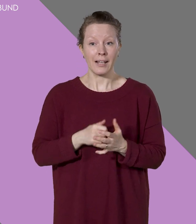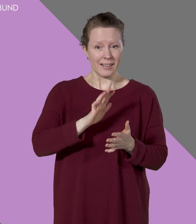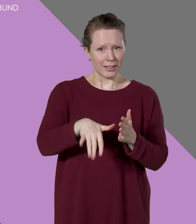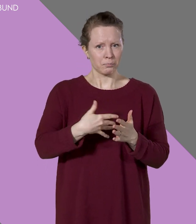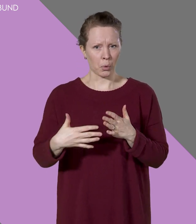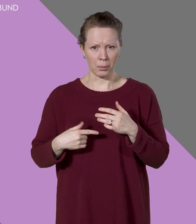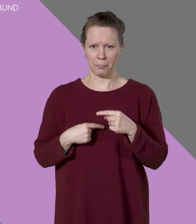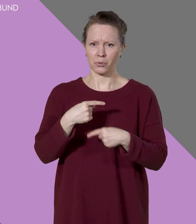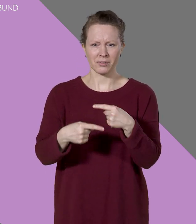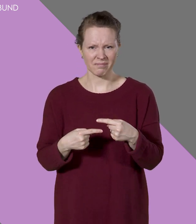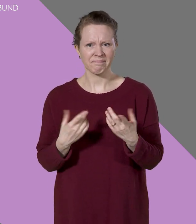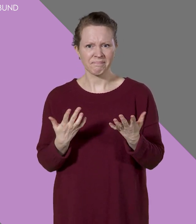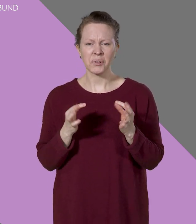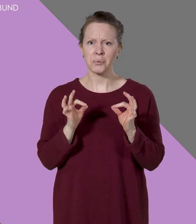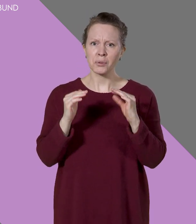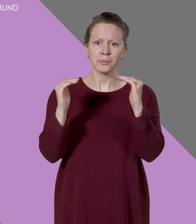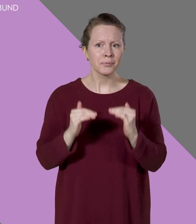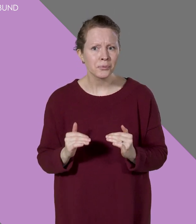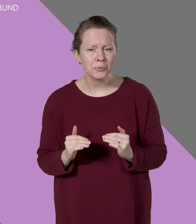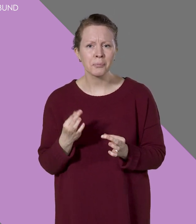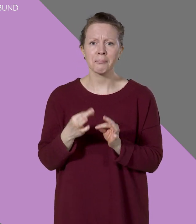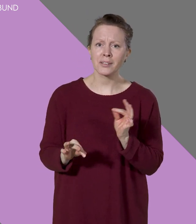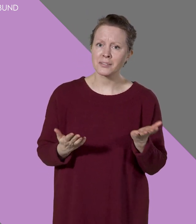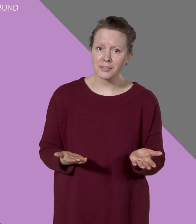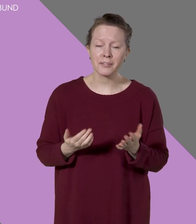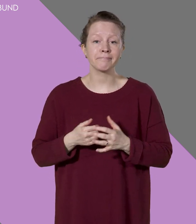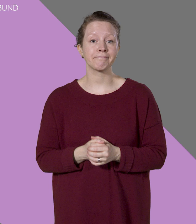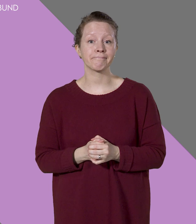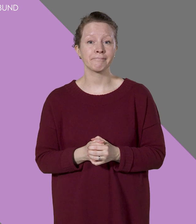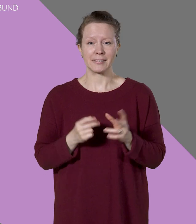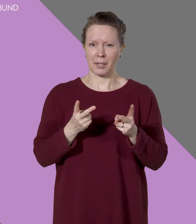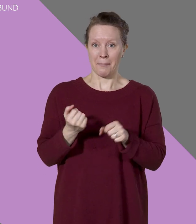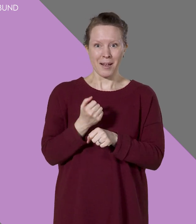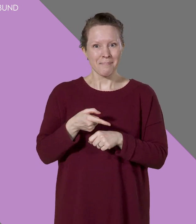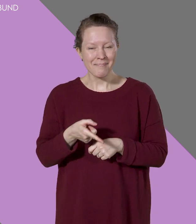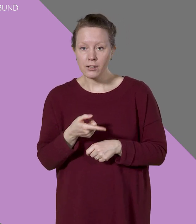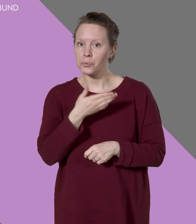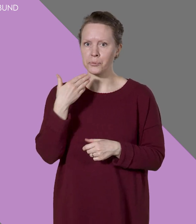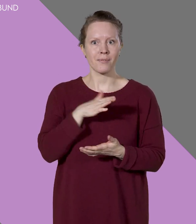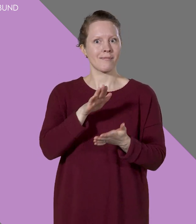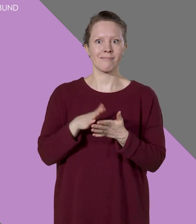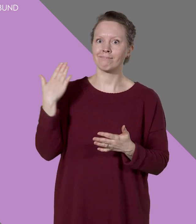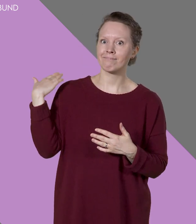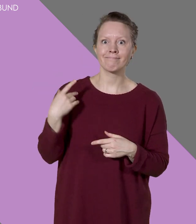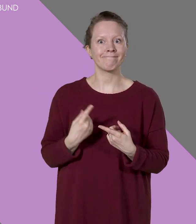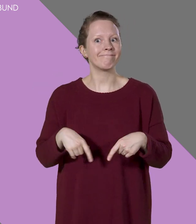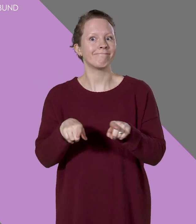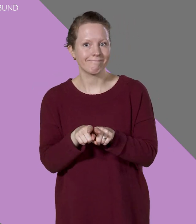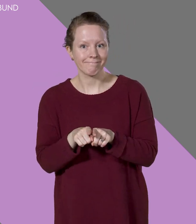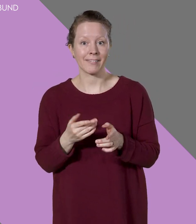Vilken struktur lämpar sig i praktiken för teckenspråkigas process? Något motsvarande har inte gjorts någonstans, -